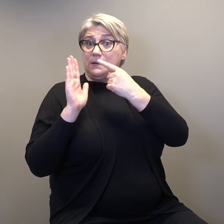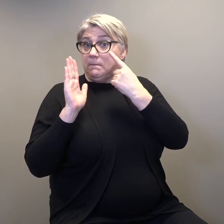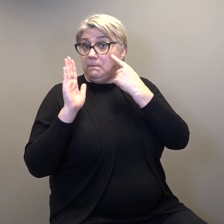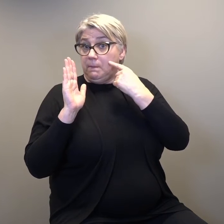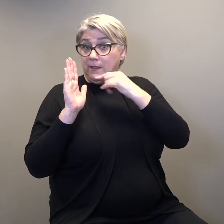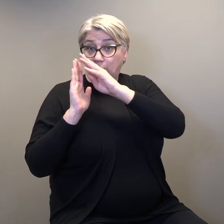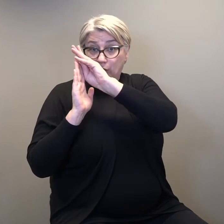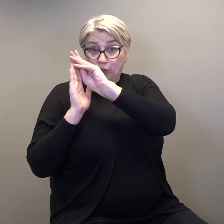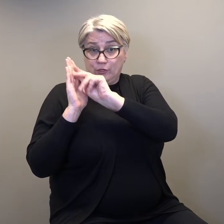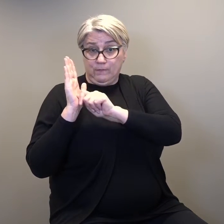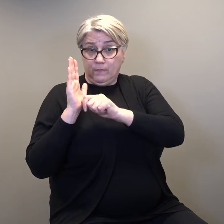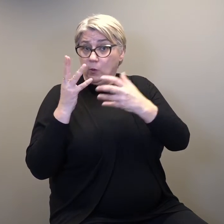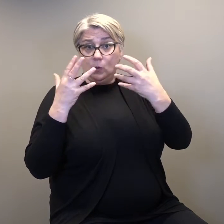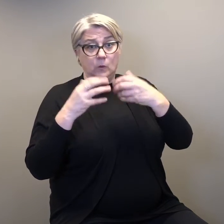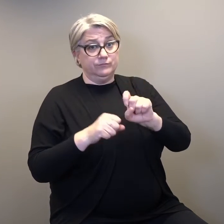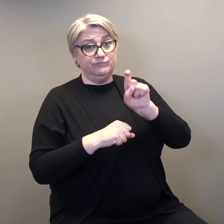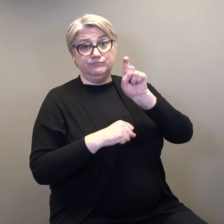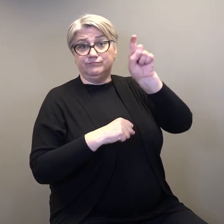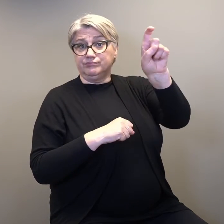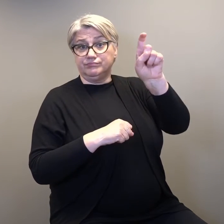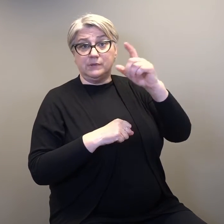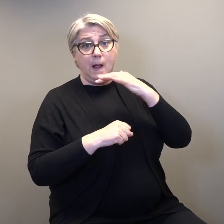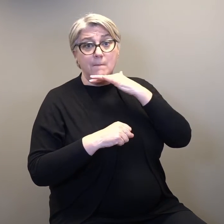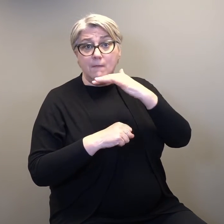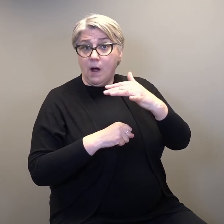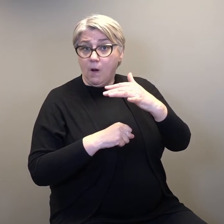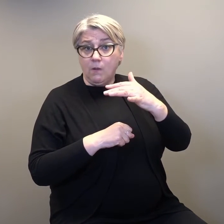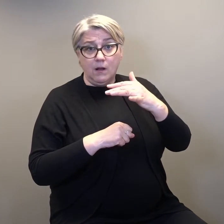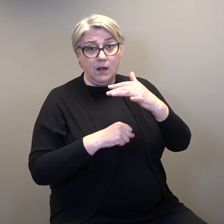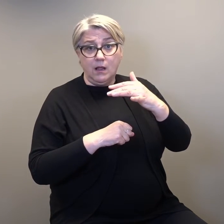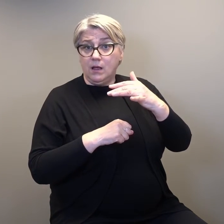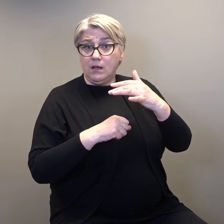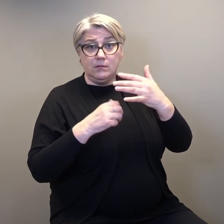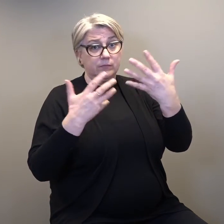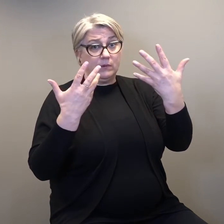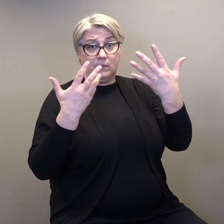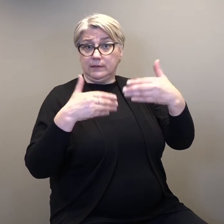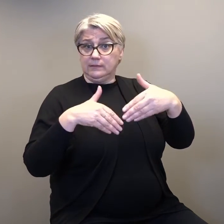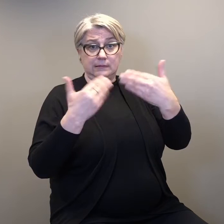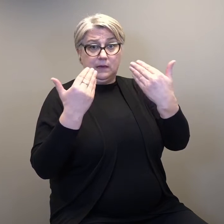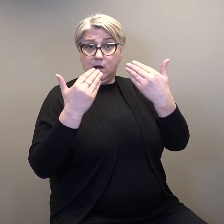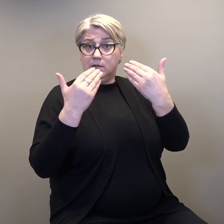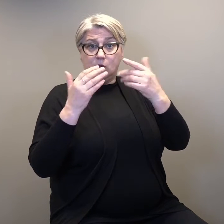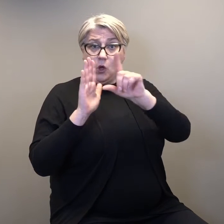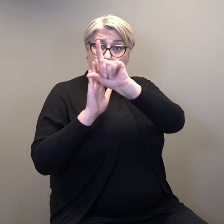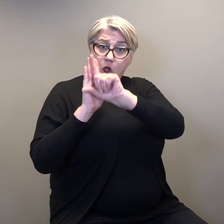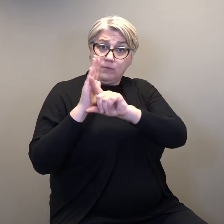að ekki væri hægt að sækja mál án þess að til væru lög sem